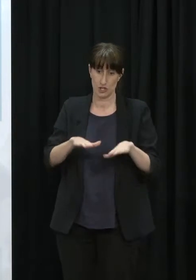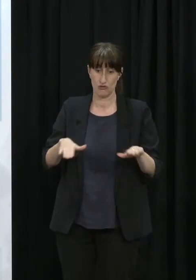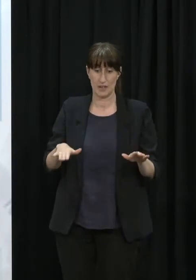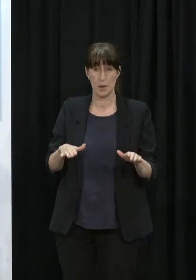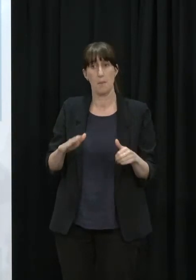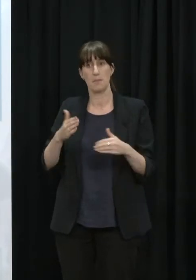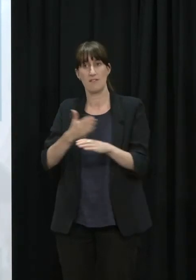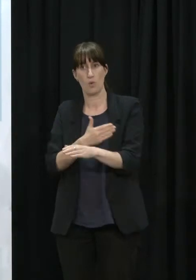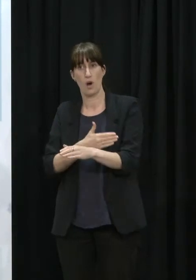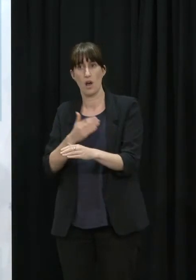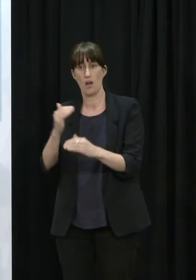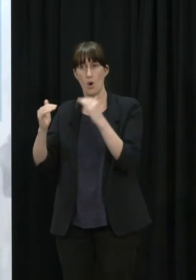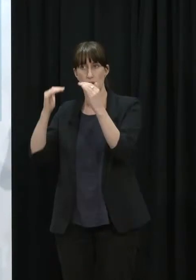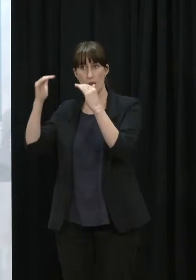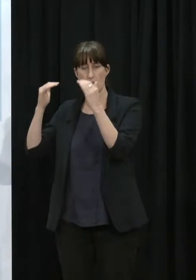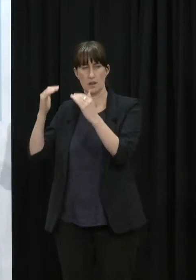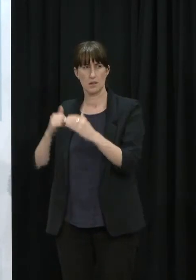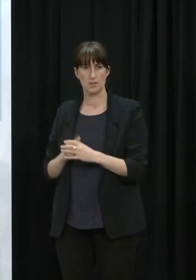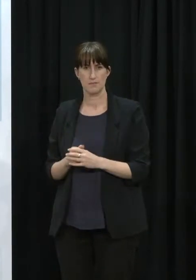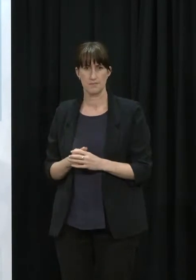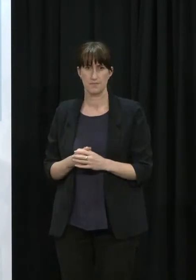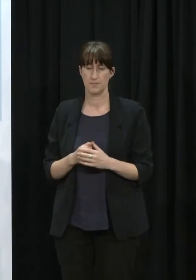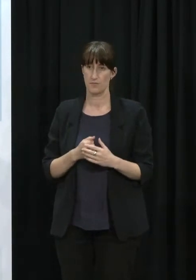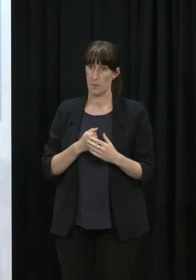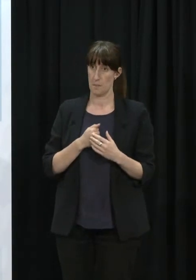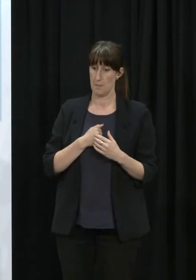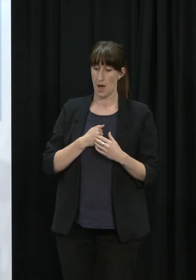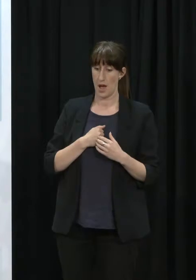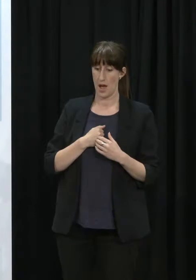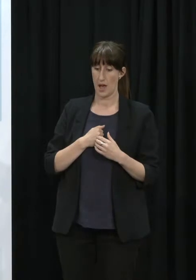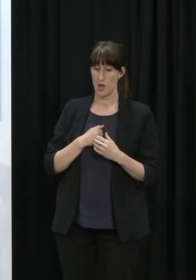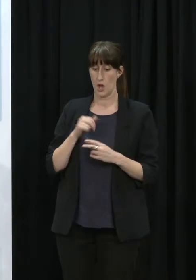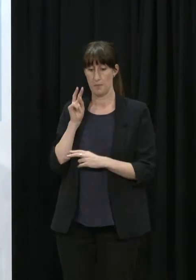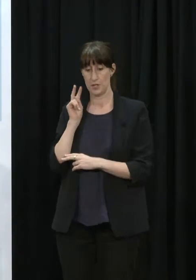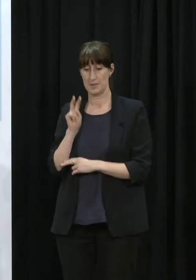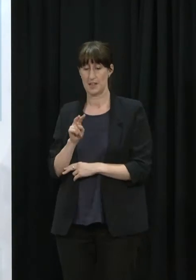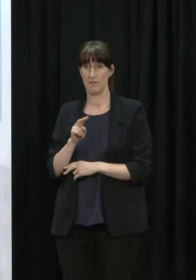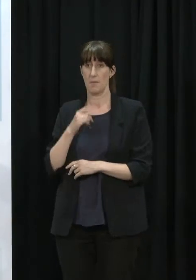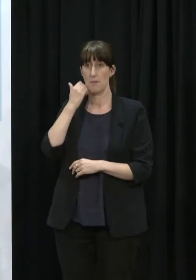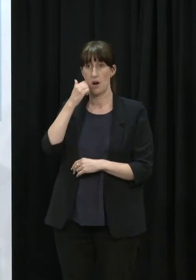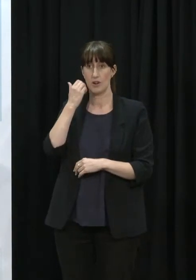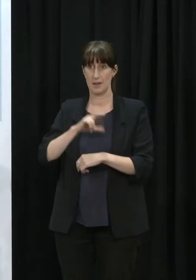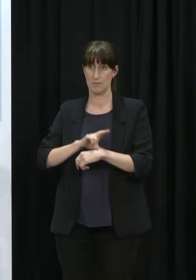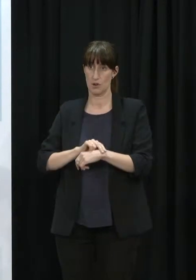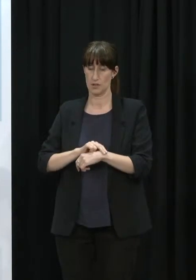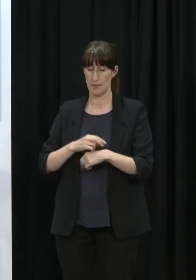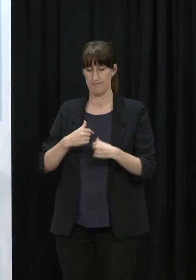i hoatu e koe etahi tohutohu ki te kawanatanga kia tino tika. Whakapau kaha ki te tiki